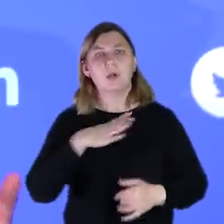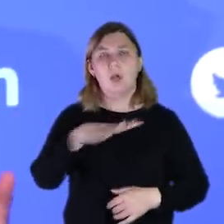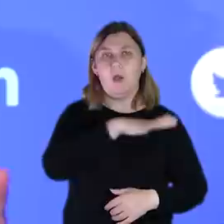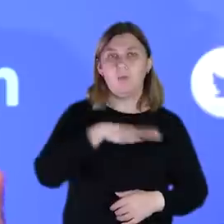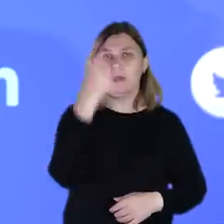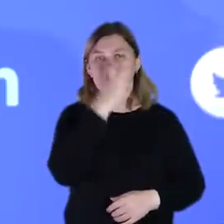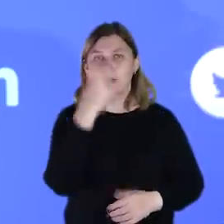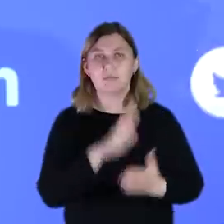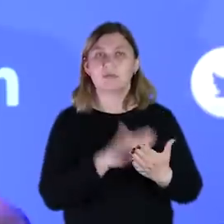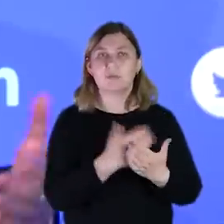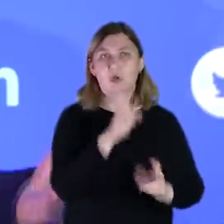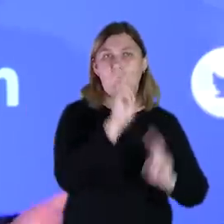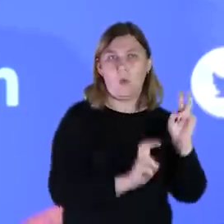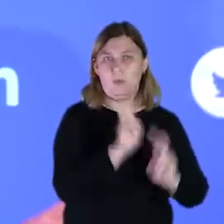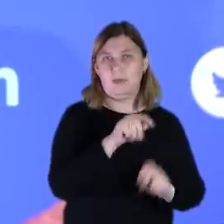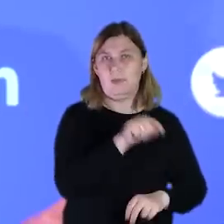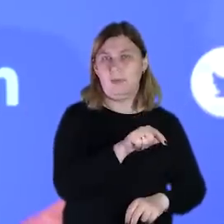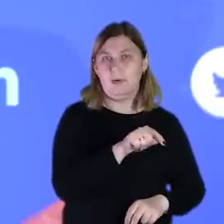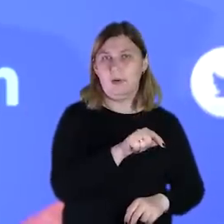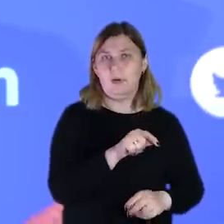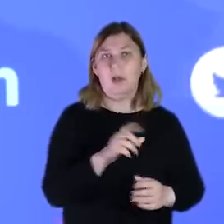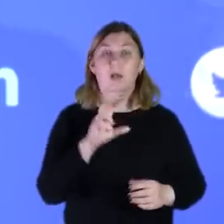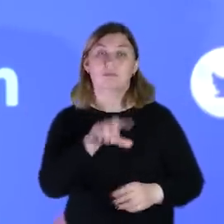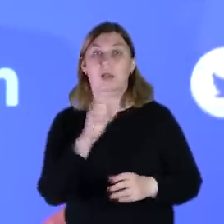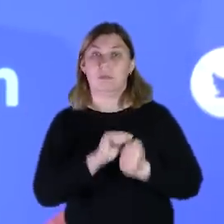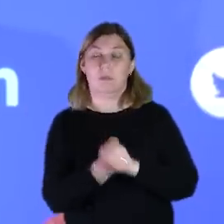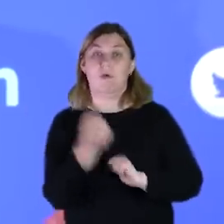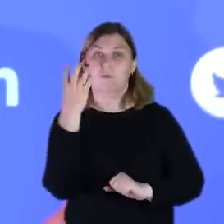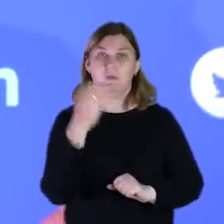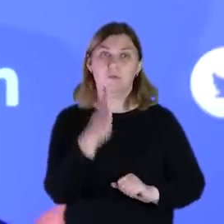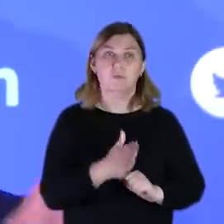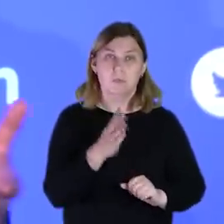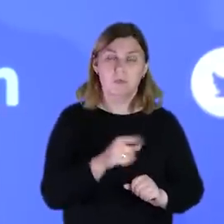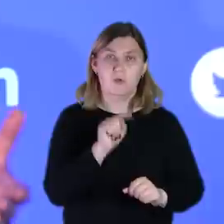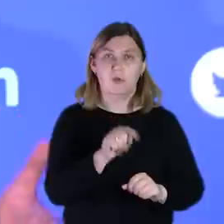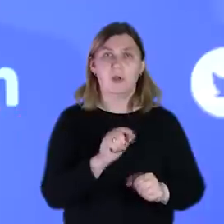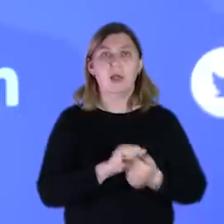zainteresowania, przykładowo hotel, czy dworzec kolejowy, czy okolice zakładu